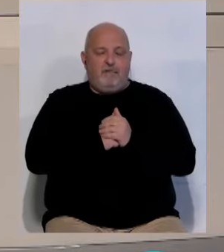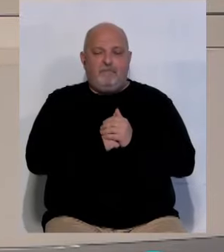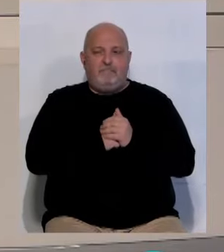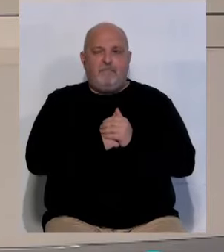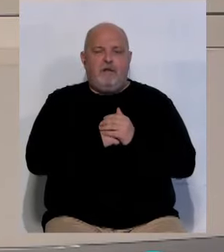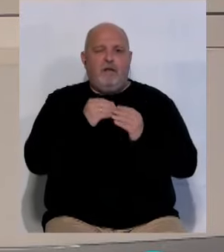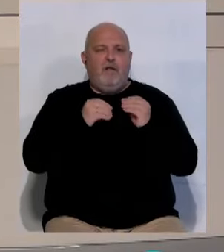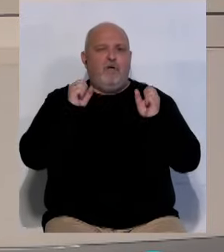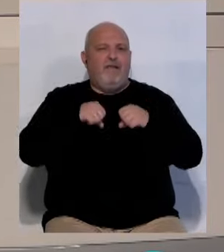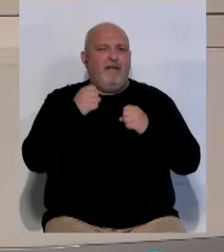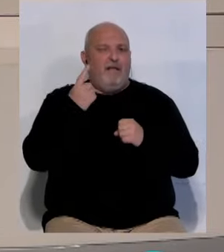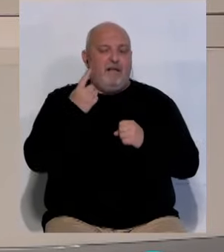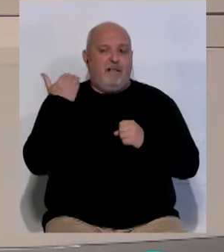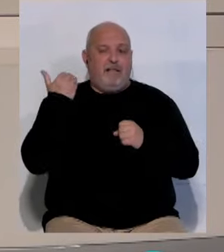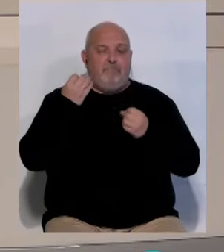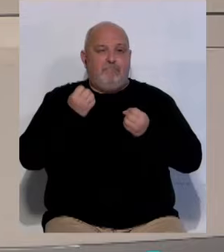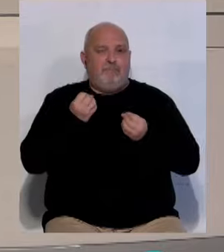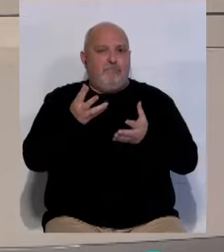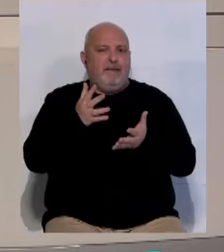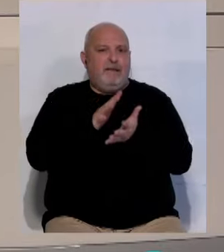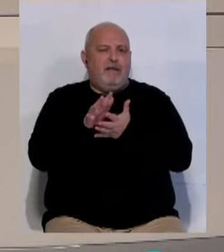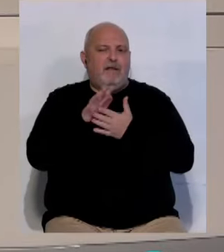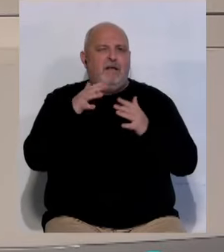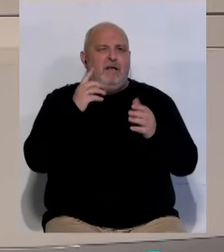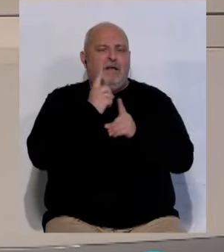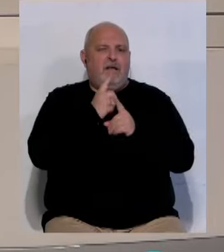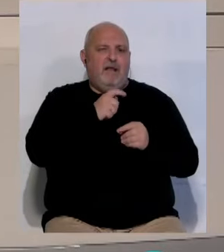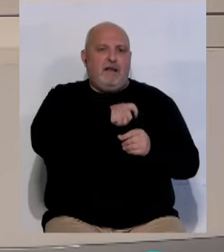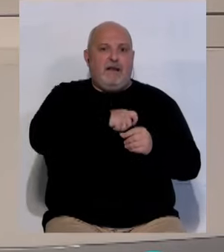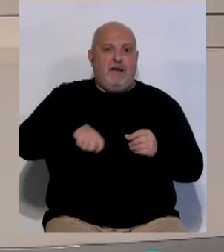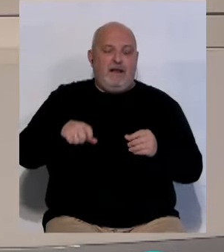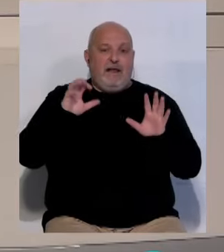ha confirmado hace escasamente unos minutos el partido entre el Rayo Vallecano y el cad club